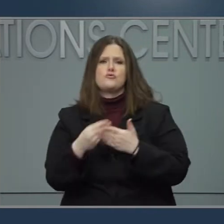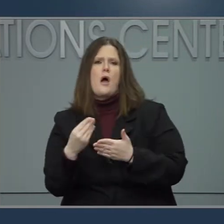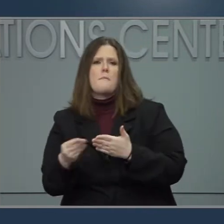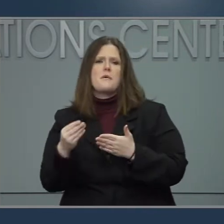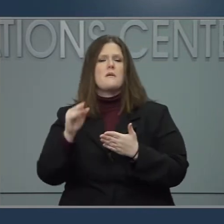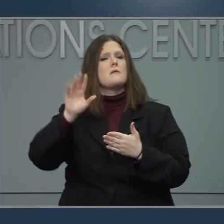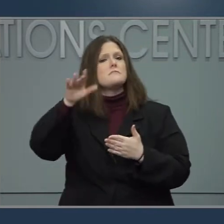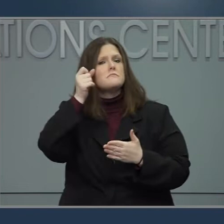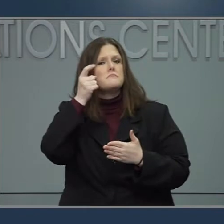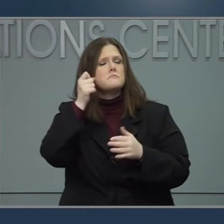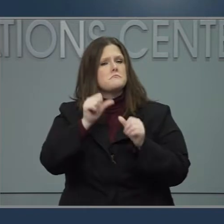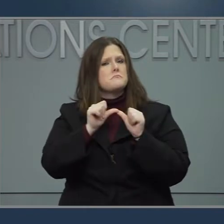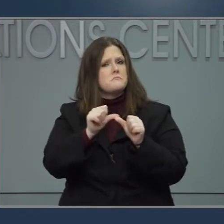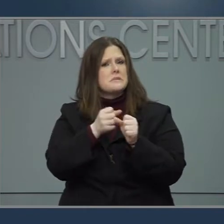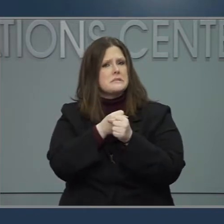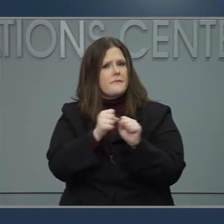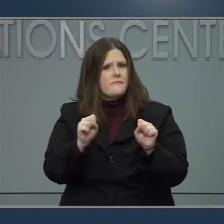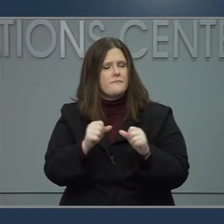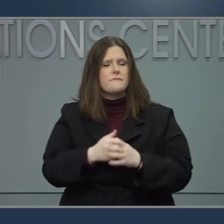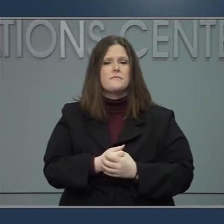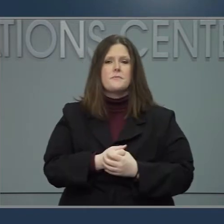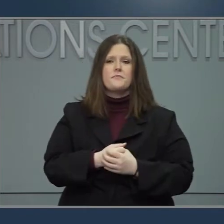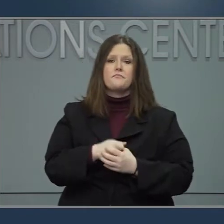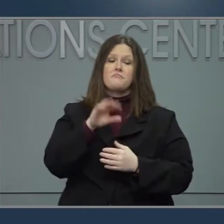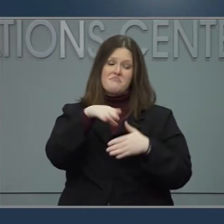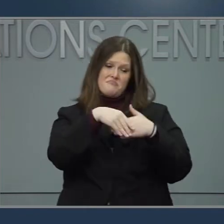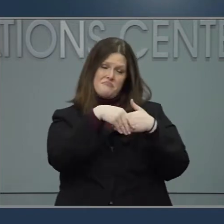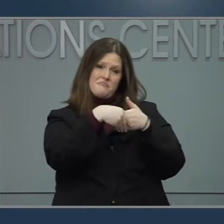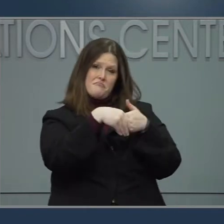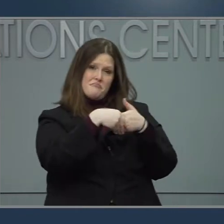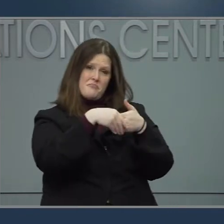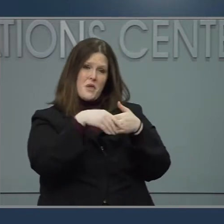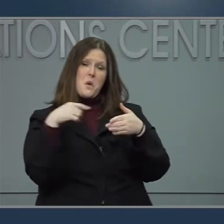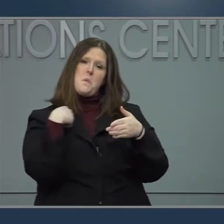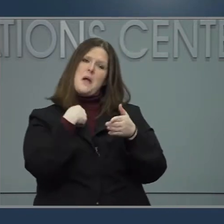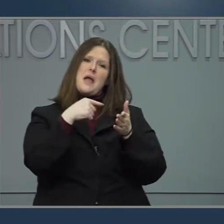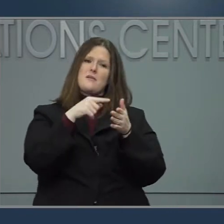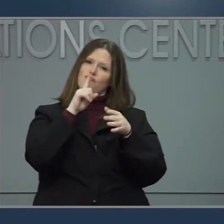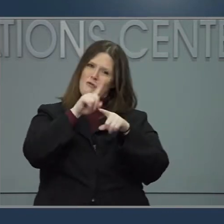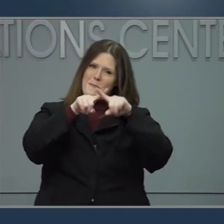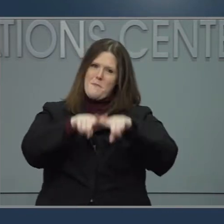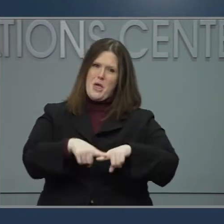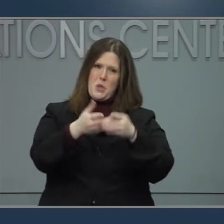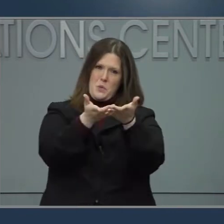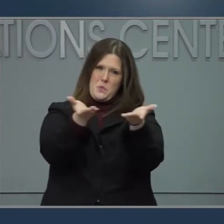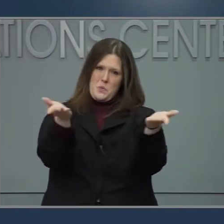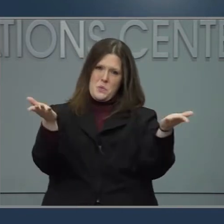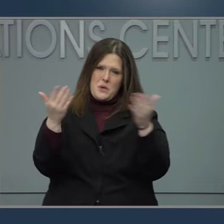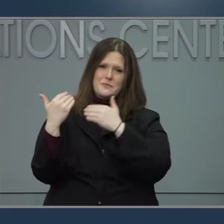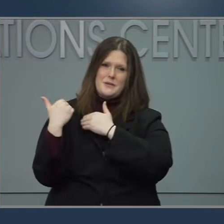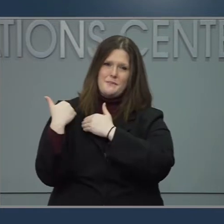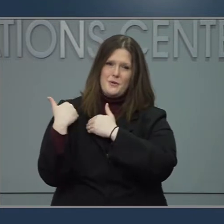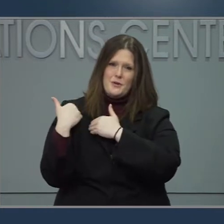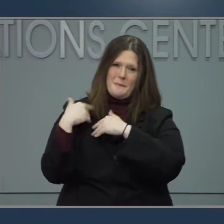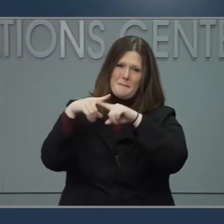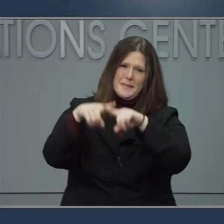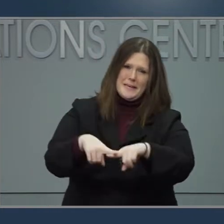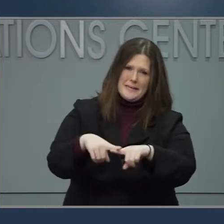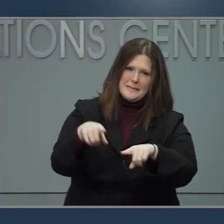cuando se trata de relajar algunas restricciones. Vamos a hacer penden y que la gente sea responsable.